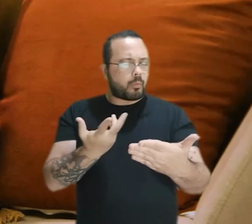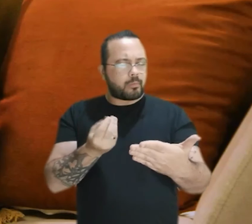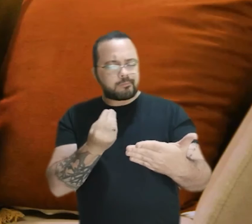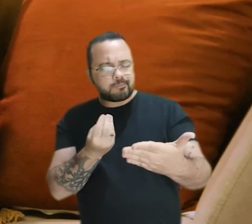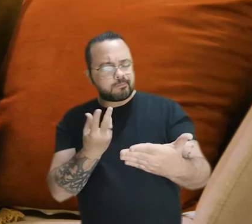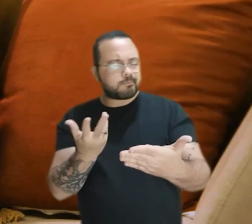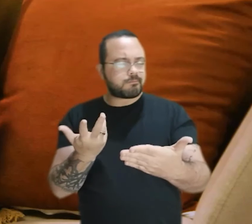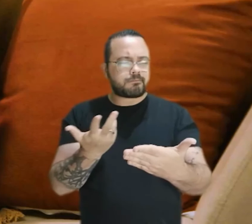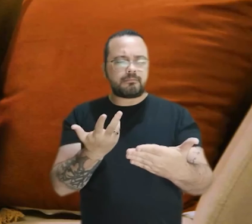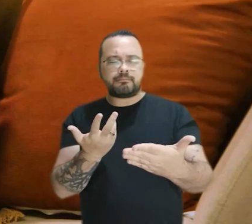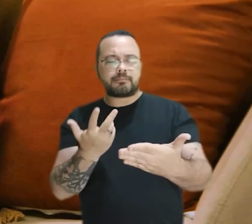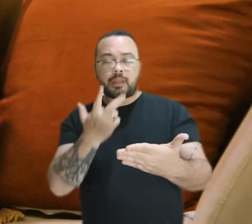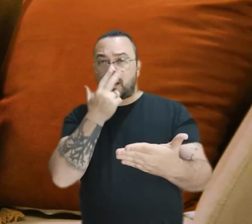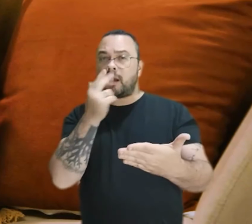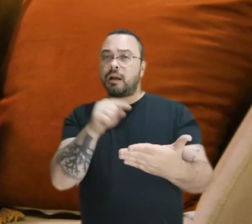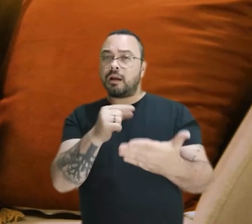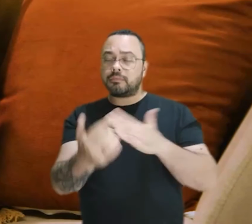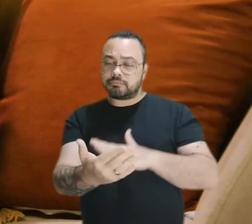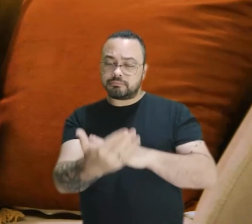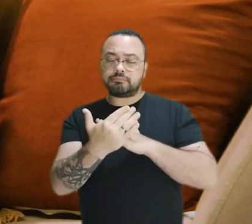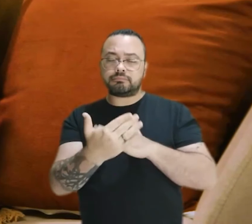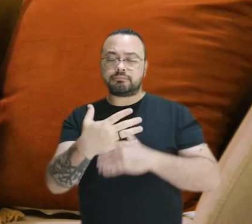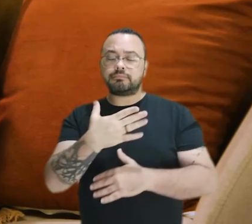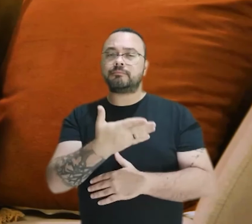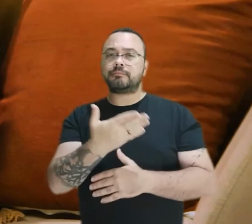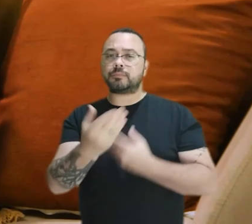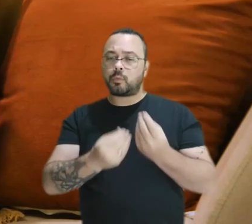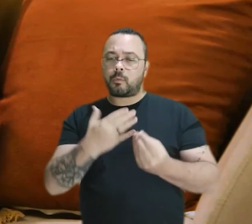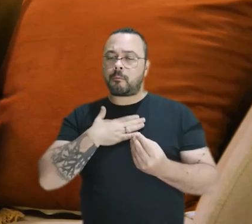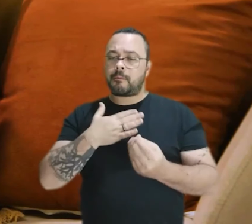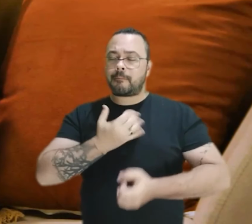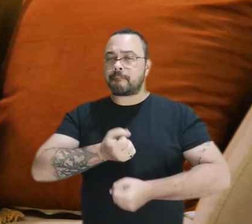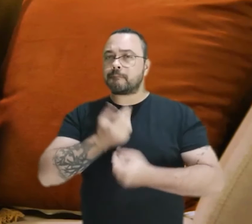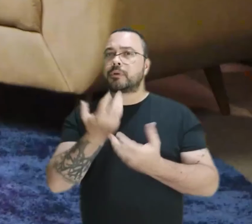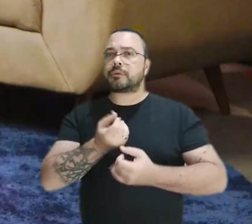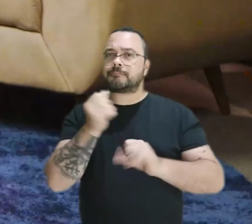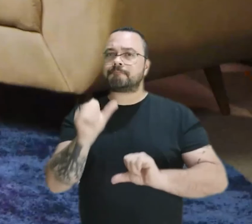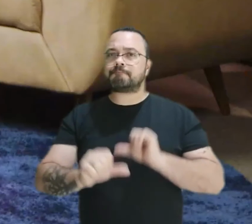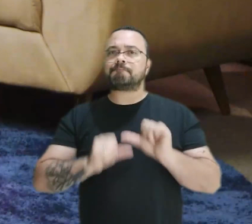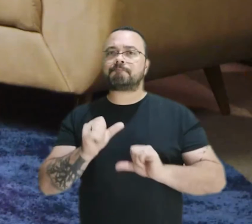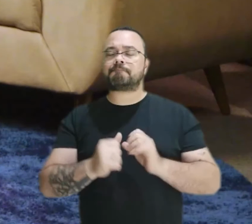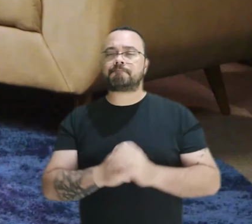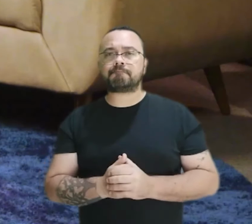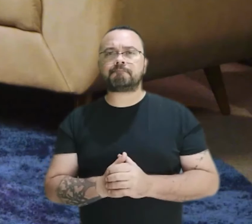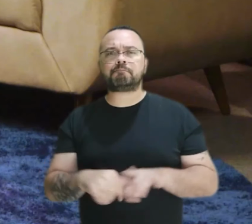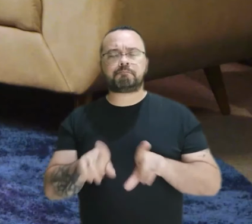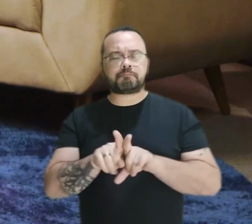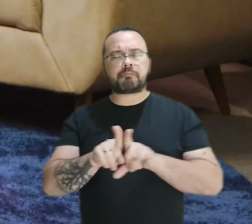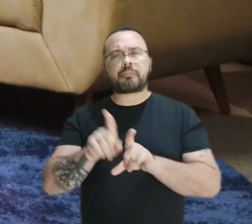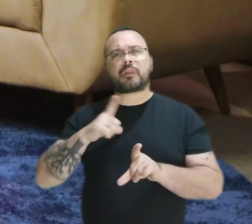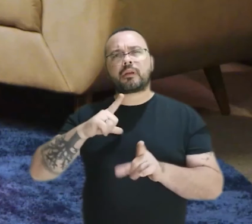isso acho que transformou muito a forma da minha poesia, sabe? Mas tem outras coisas que me despertam,